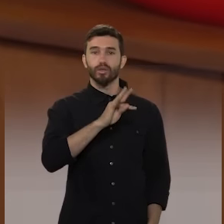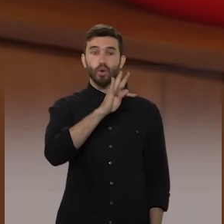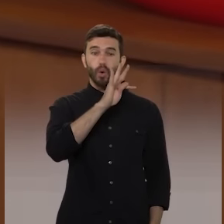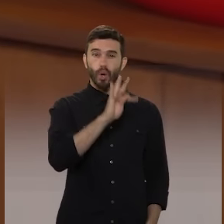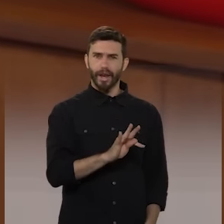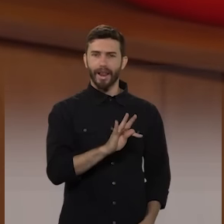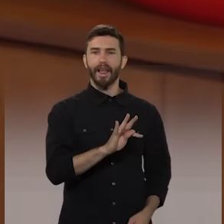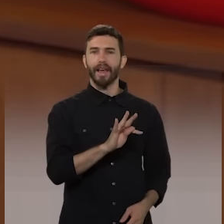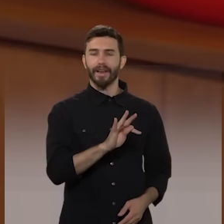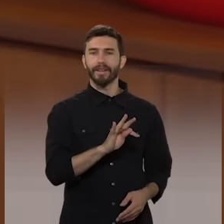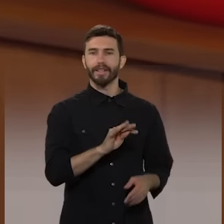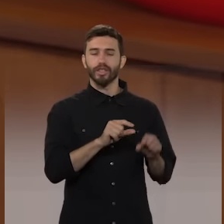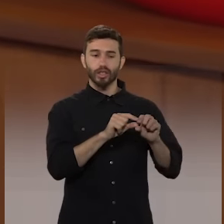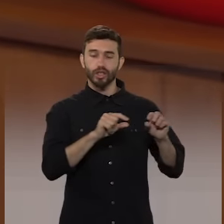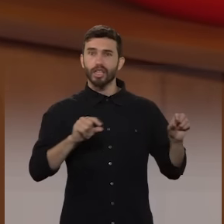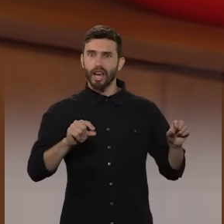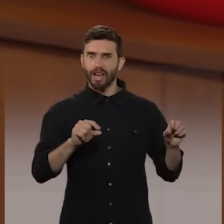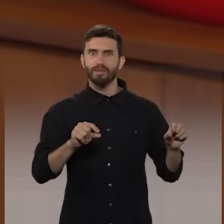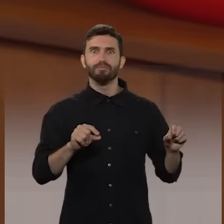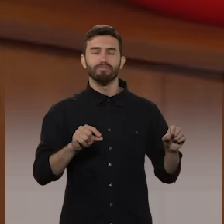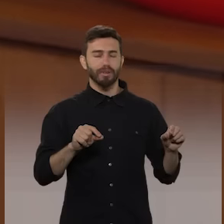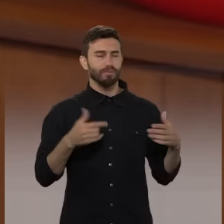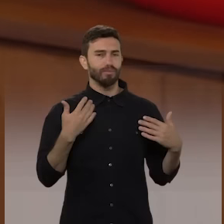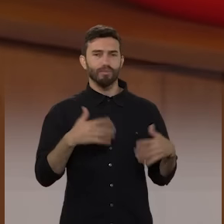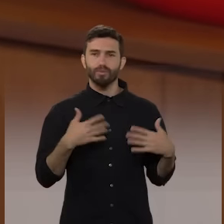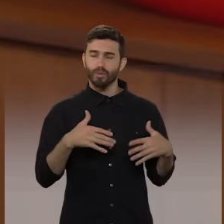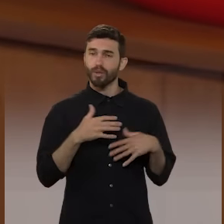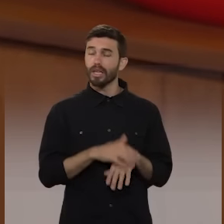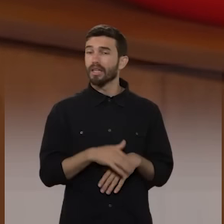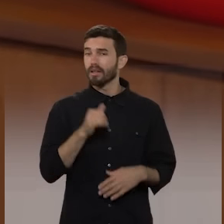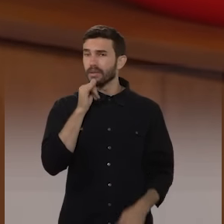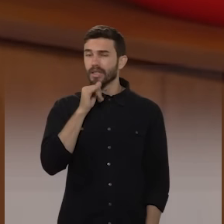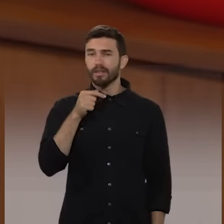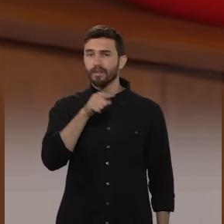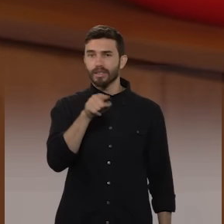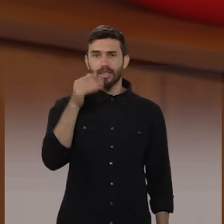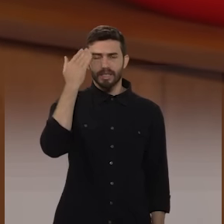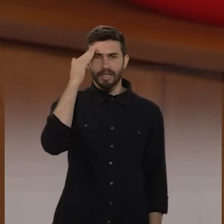o que são 120 mil toneladas de cabo, o mercado brasileiro hoje de cabo deve estar ali perto de